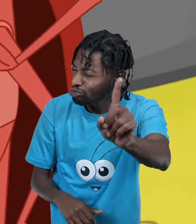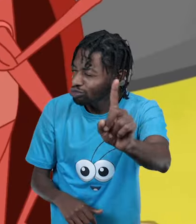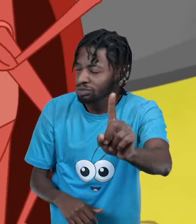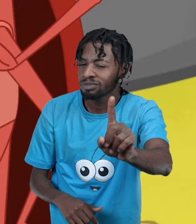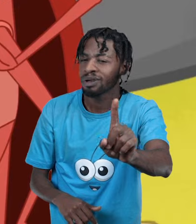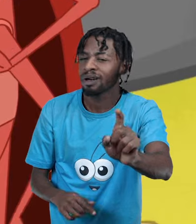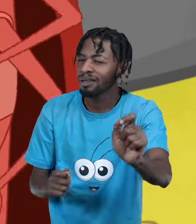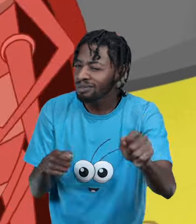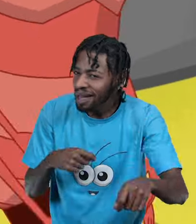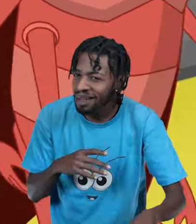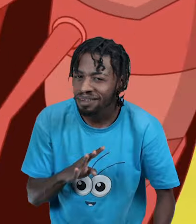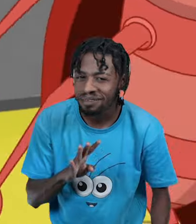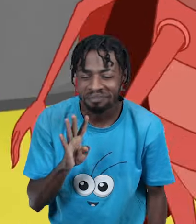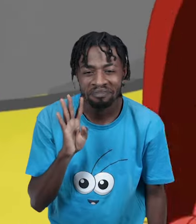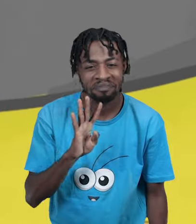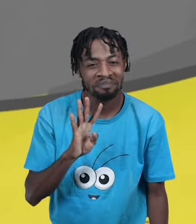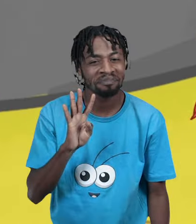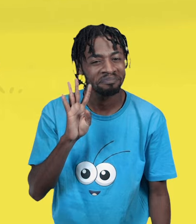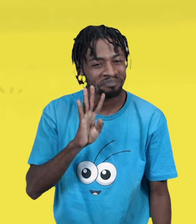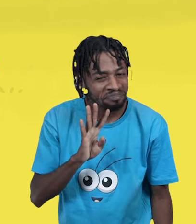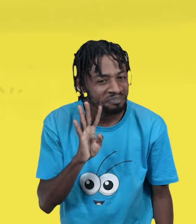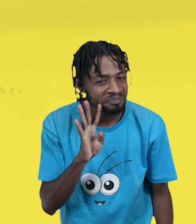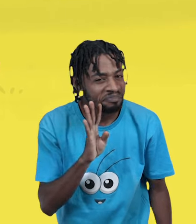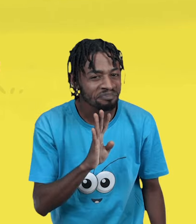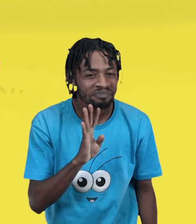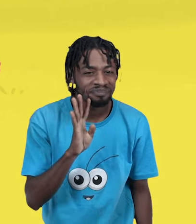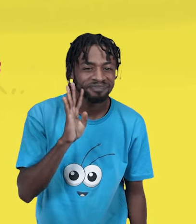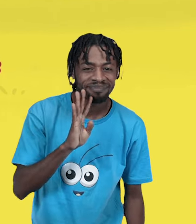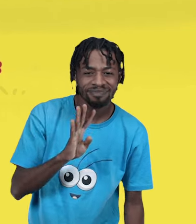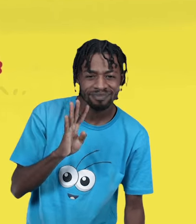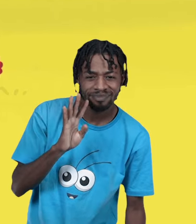Pode ser até bem legal